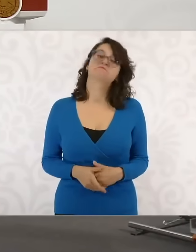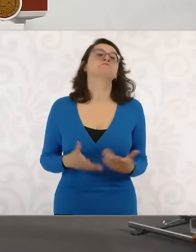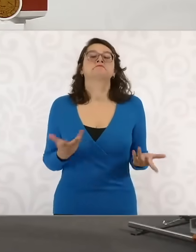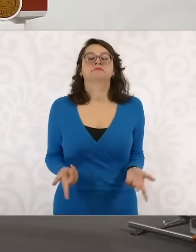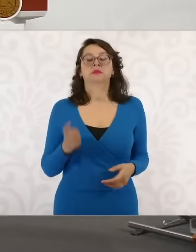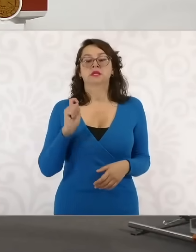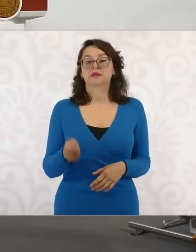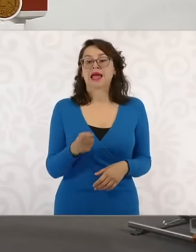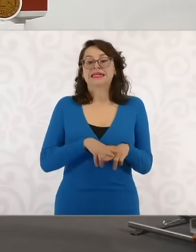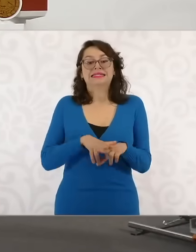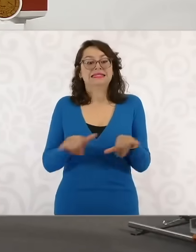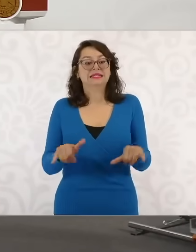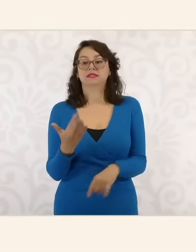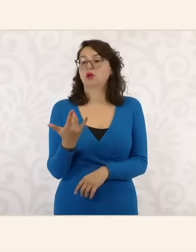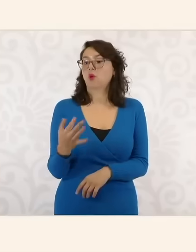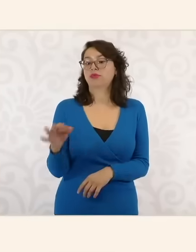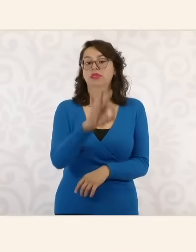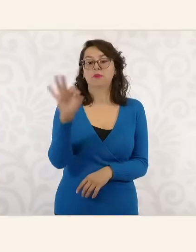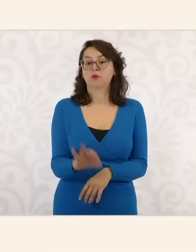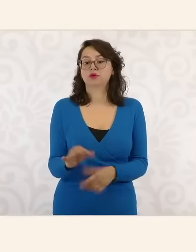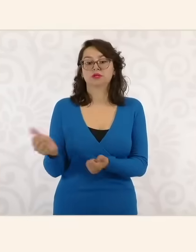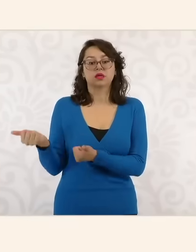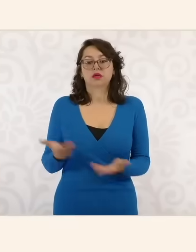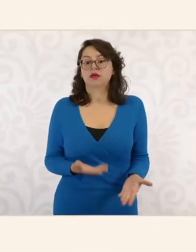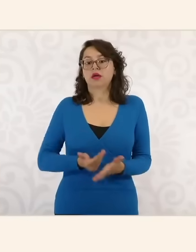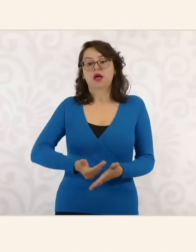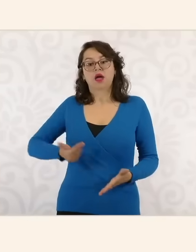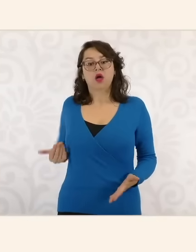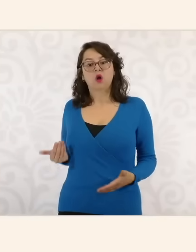de lo que les hemos pedido como sector, aunque hace 4 meses les dimos contratos.